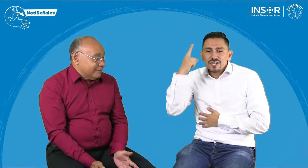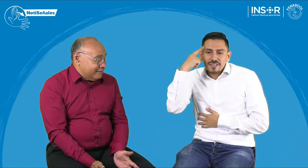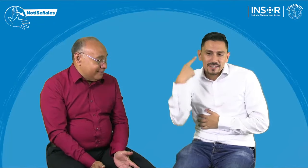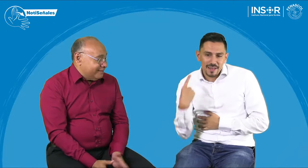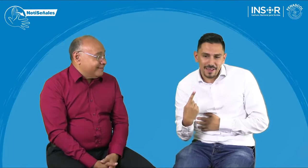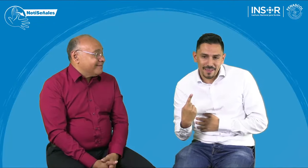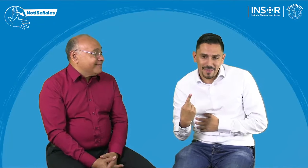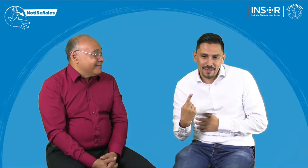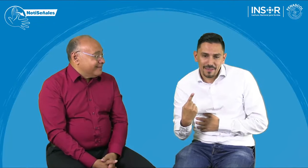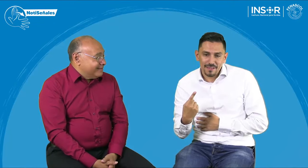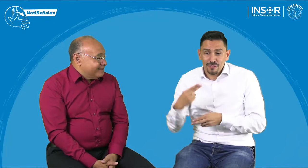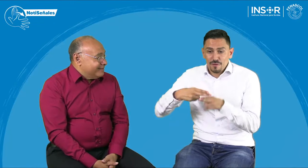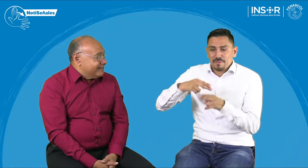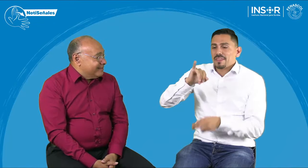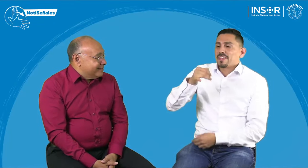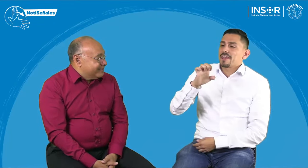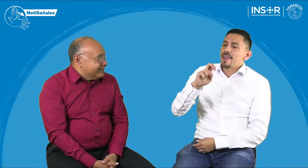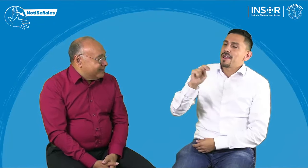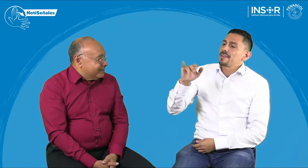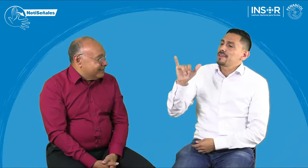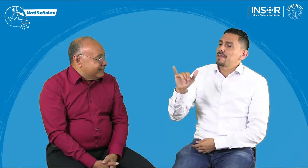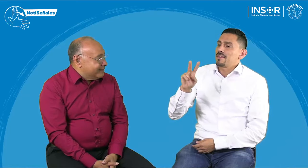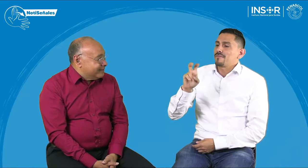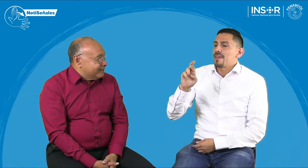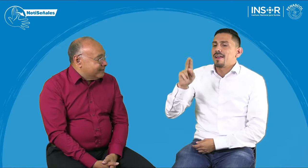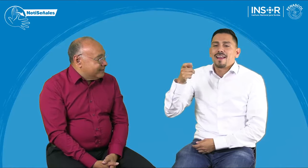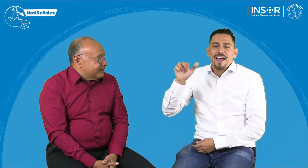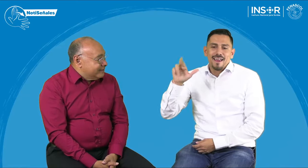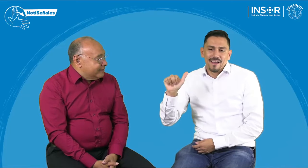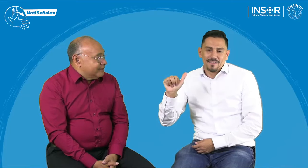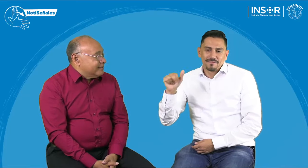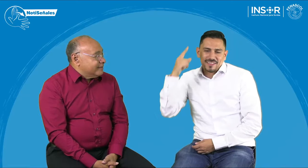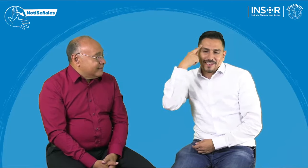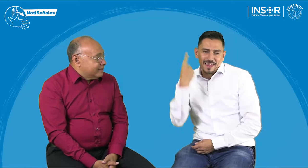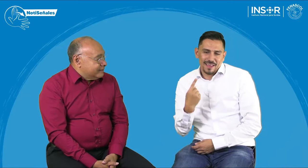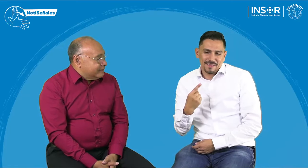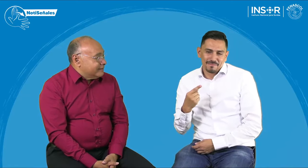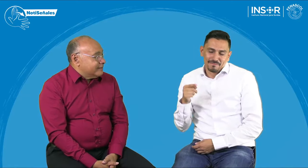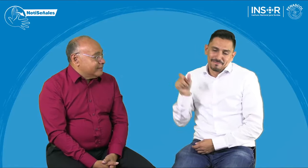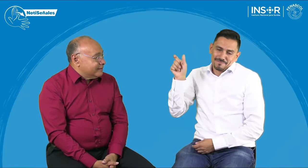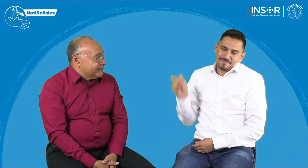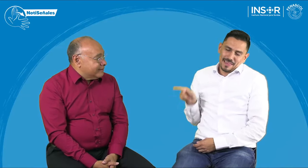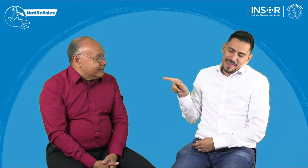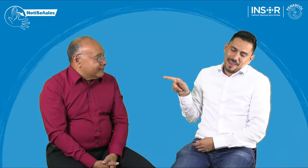madre principalmente, también a